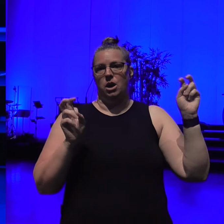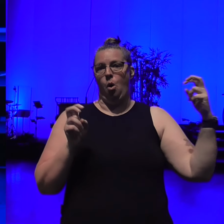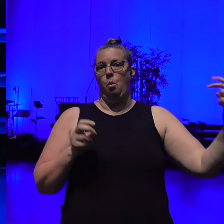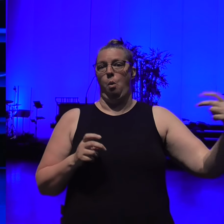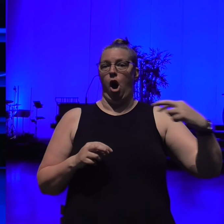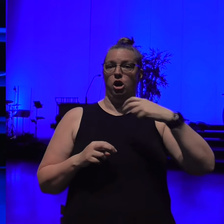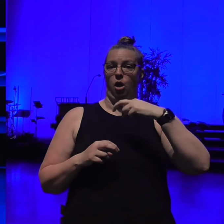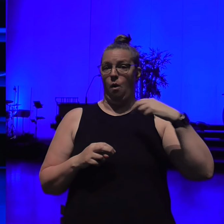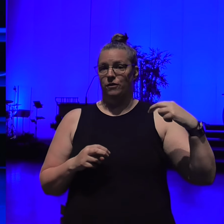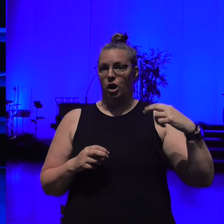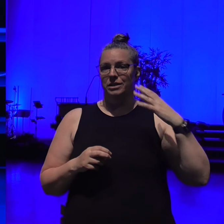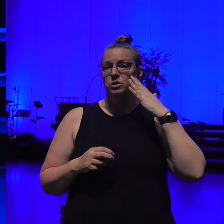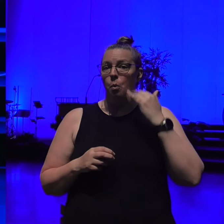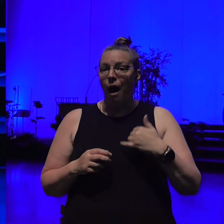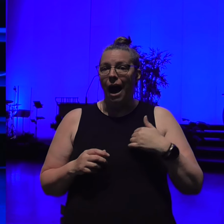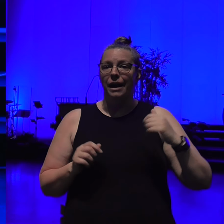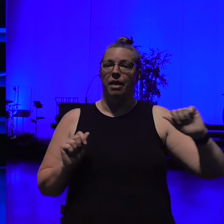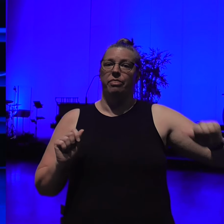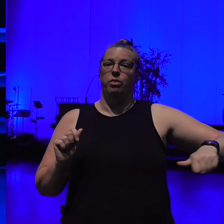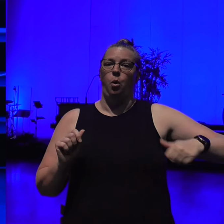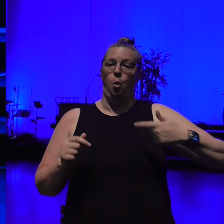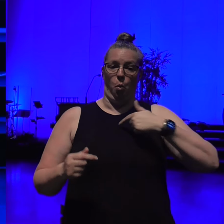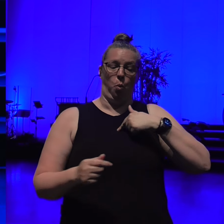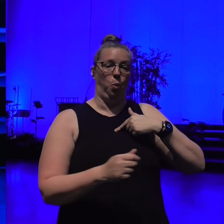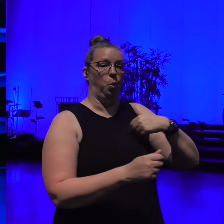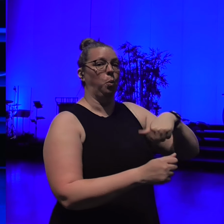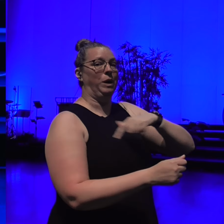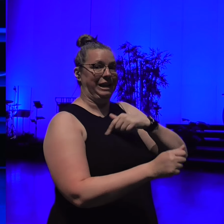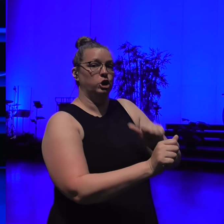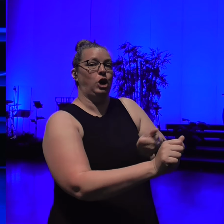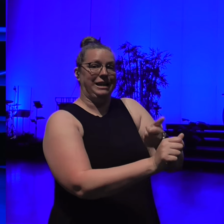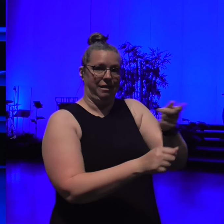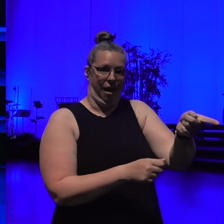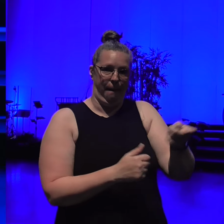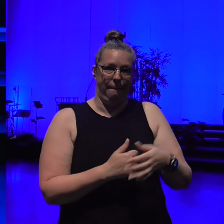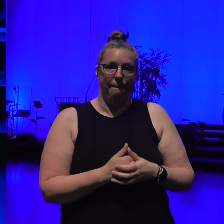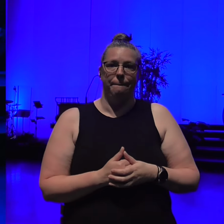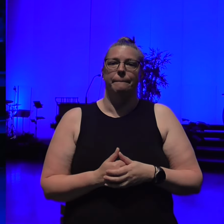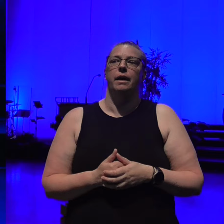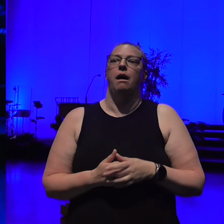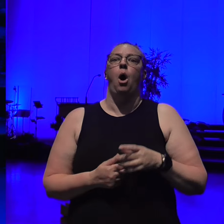vayan Aquí está la drama Aquí está el malestar, esto es lo que están haciendo que me hace